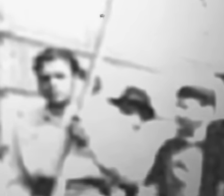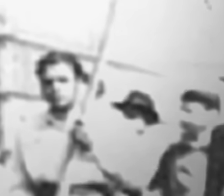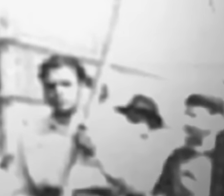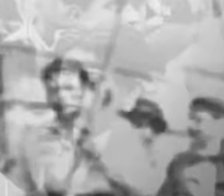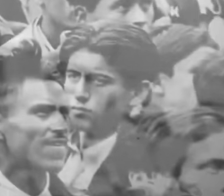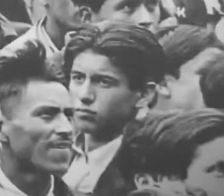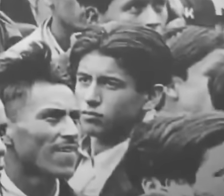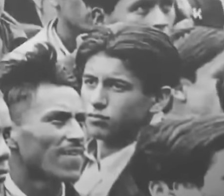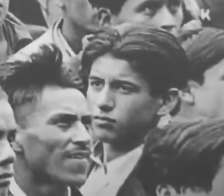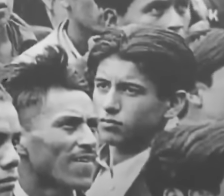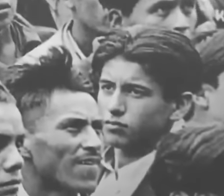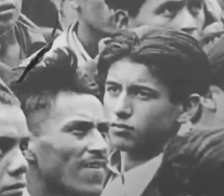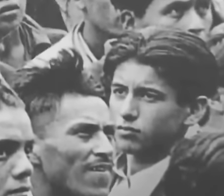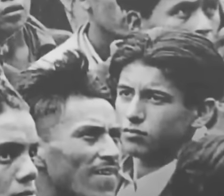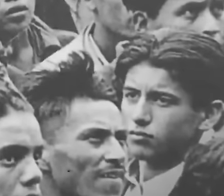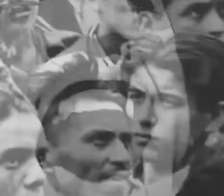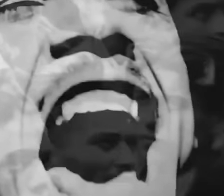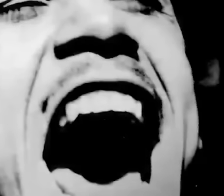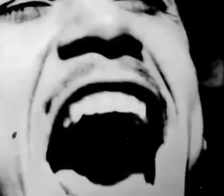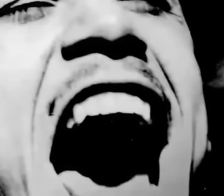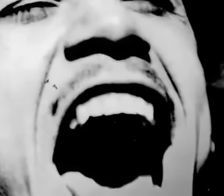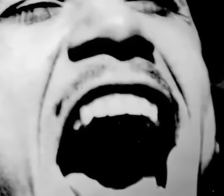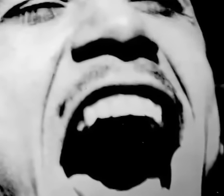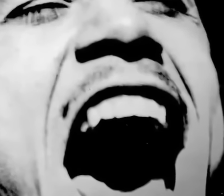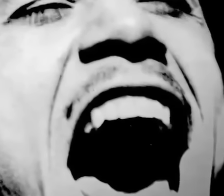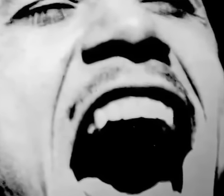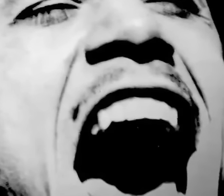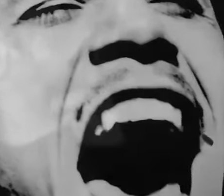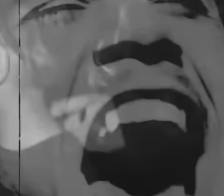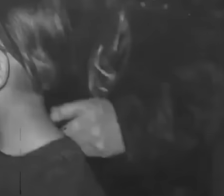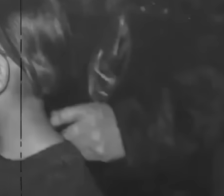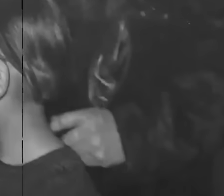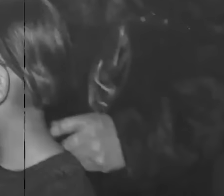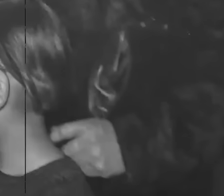instalaciones, edificios, perioductos, refinerías, tanques de almacenamiento,